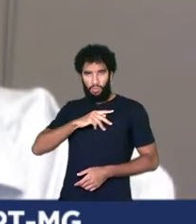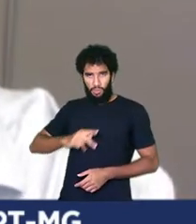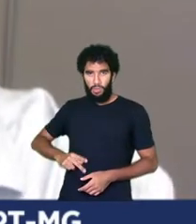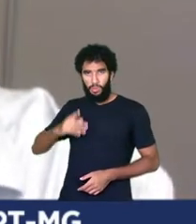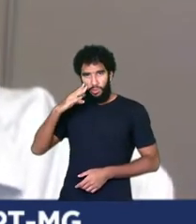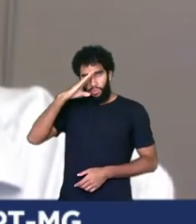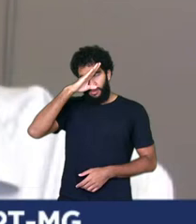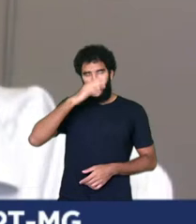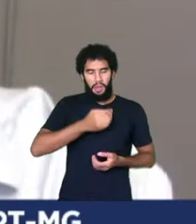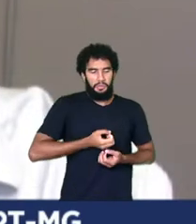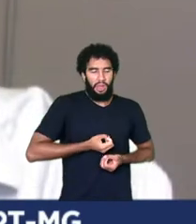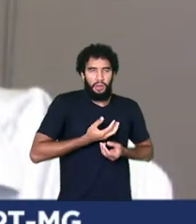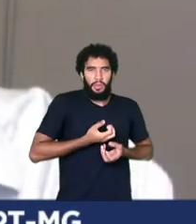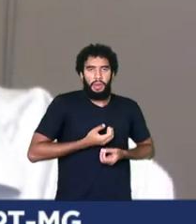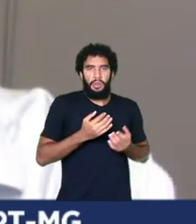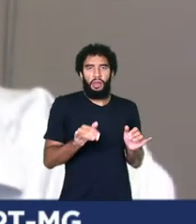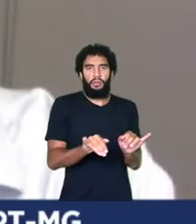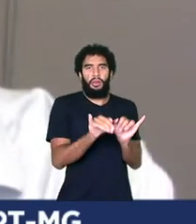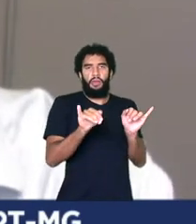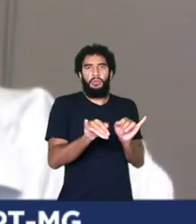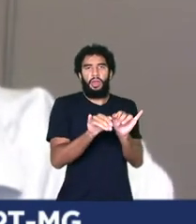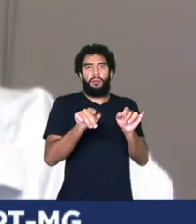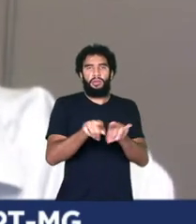BOBAGEM E AMEAÇAR A DEMOCRACIA, DIZENDO QUE ELE